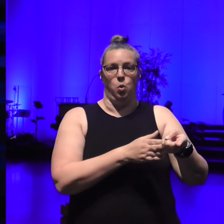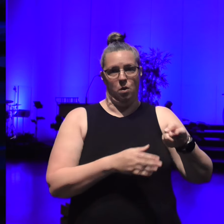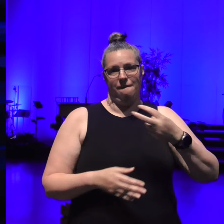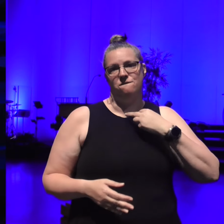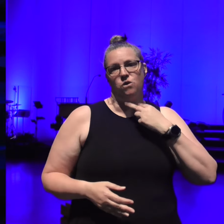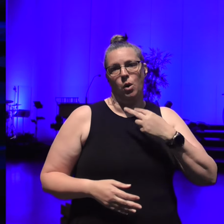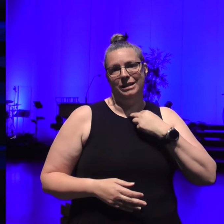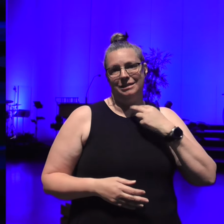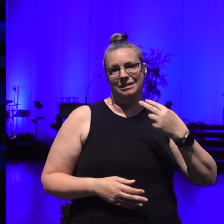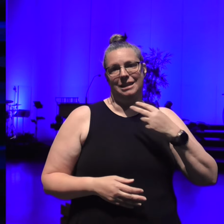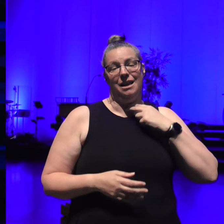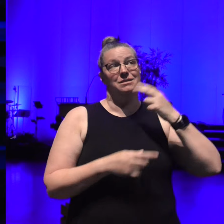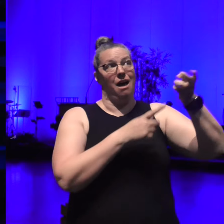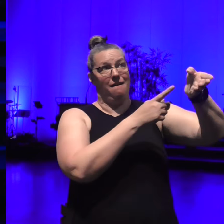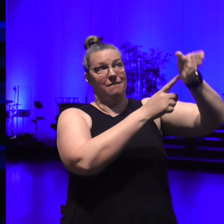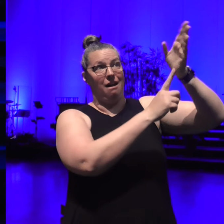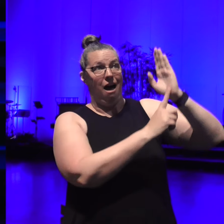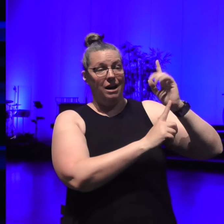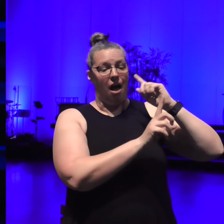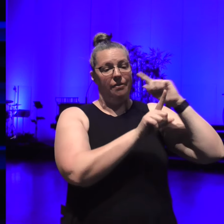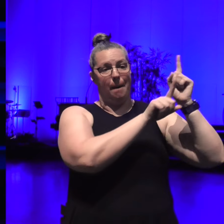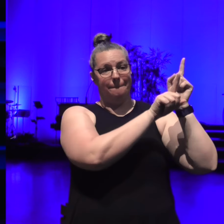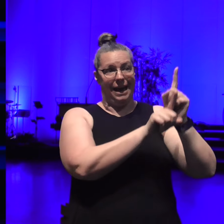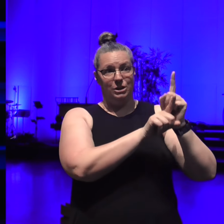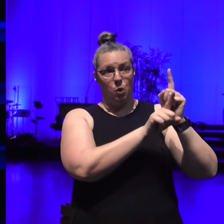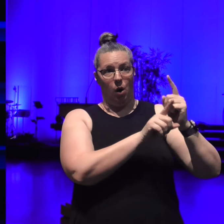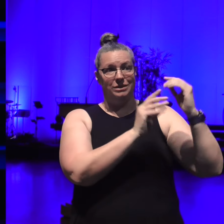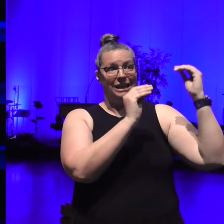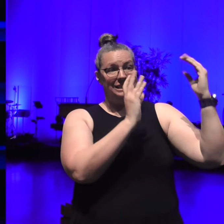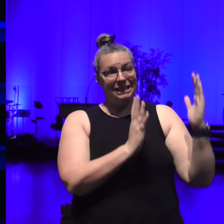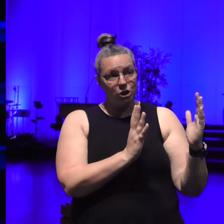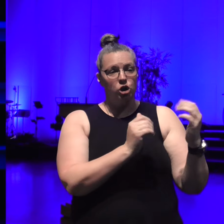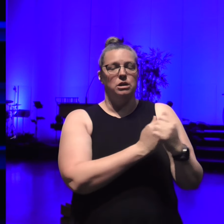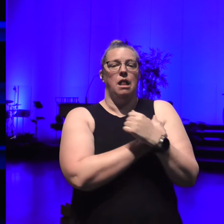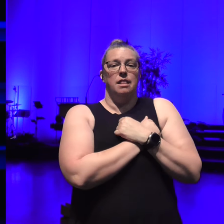esa presencia divina y de esos mentores, maestros y seres queridos que conocen la verdad de